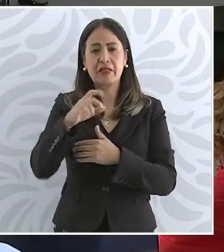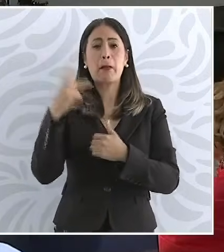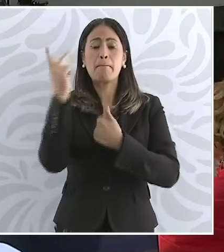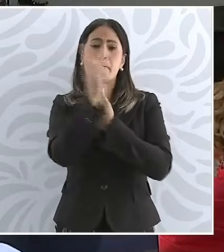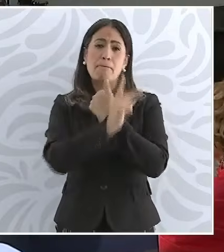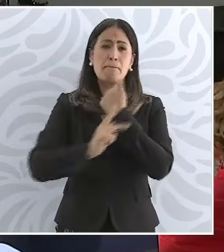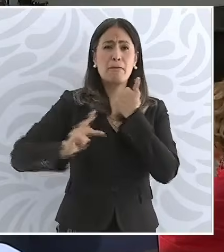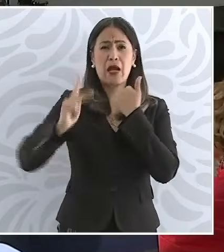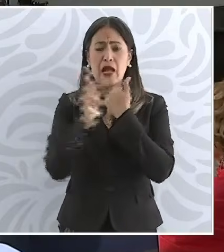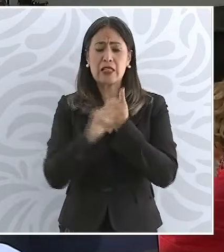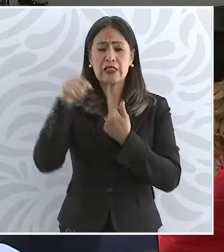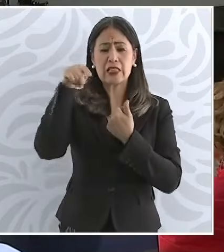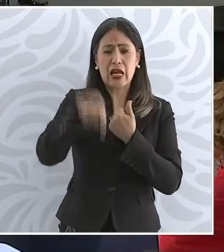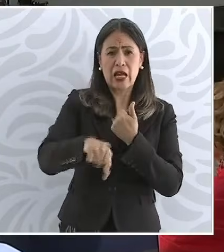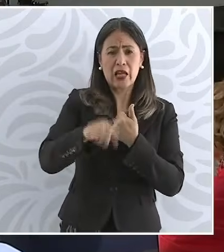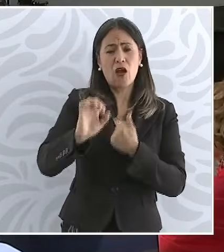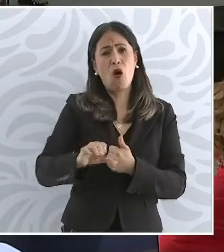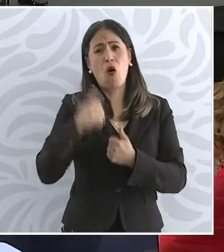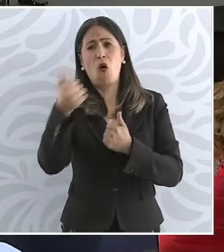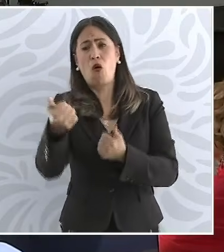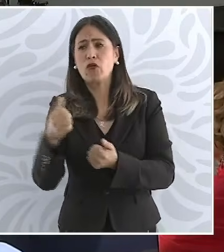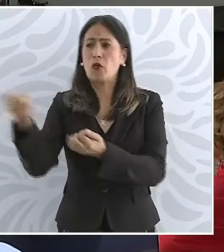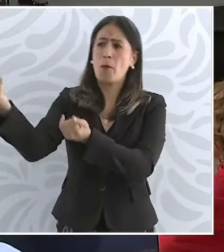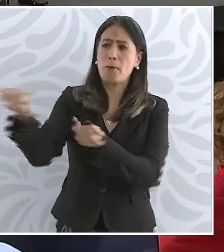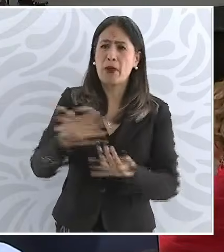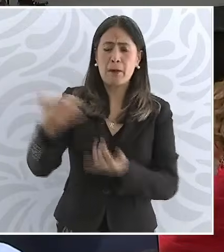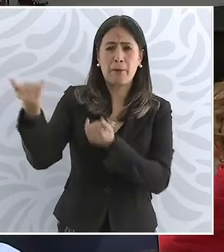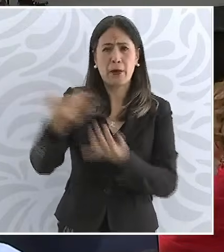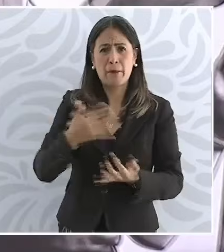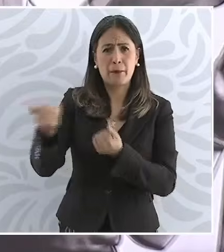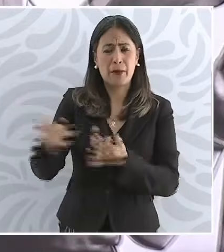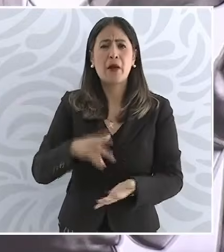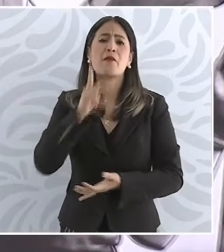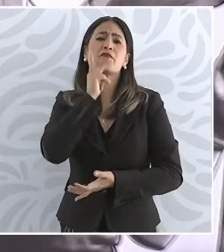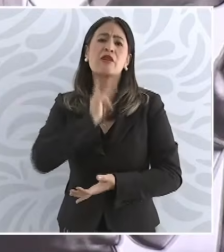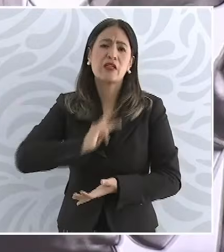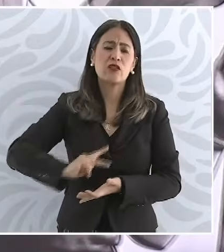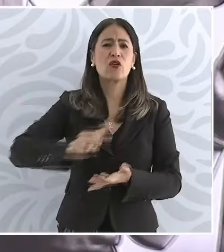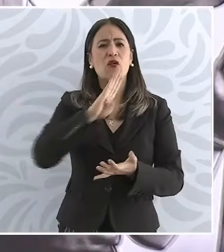peligrosa dependencia de la importación de combustibles mientras que la empresa pública